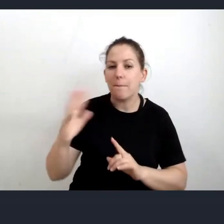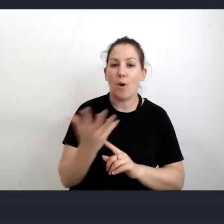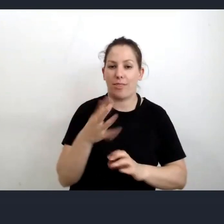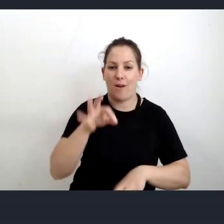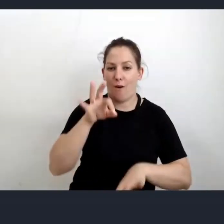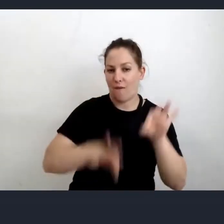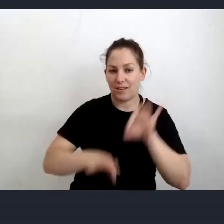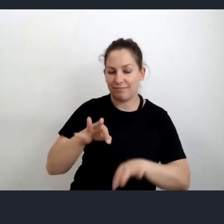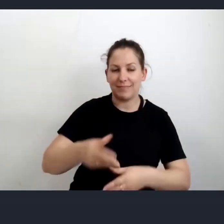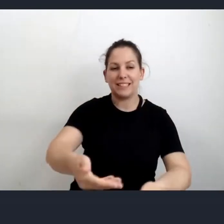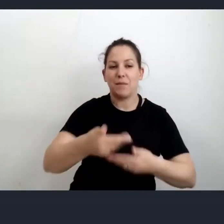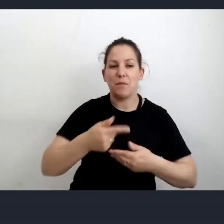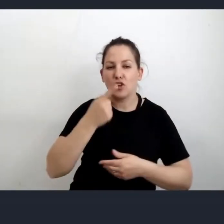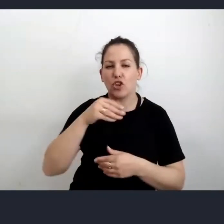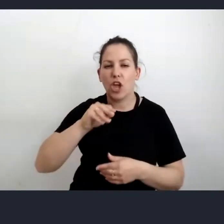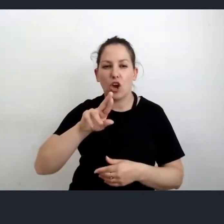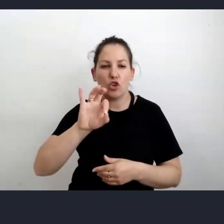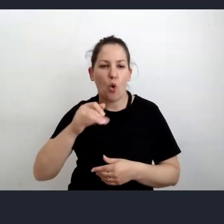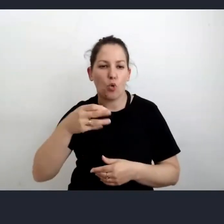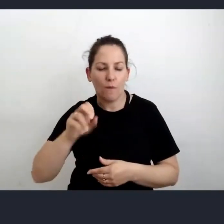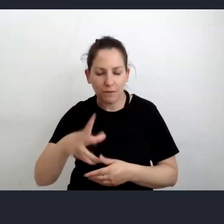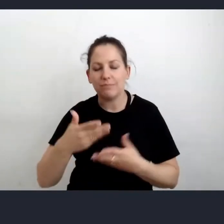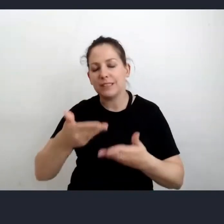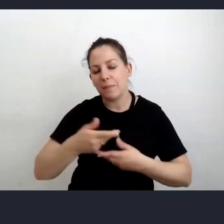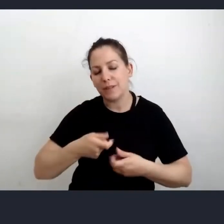Zapraszam do Dzierżoniowa i zapraszam do współpracy. Dziękuję.